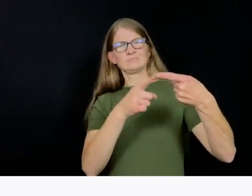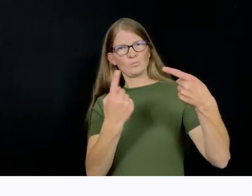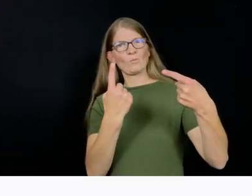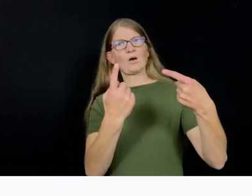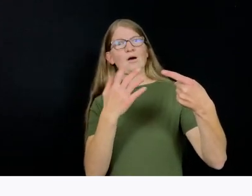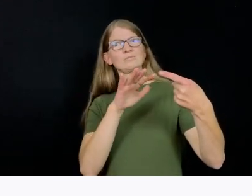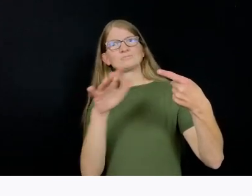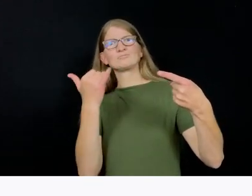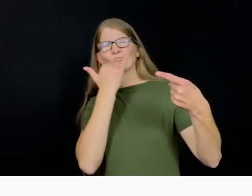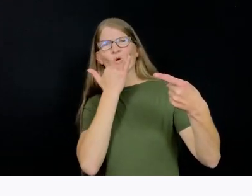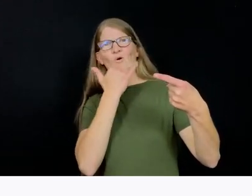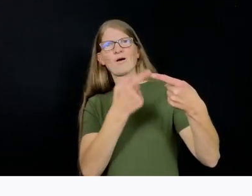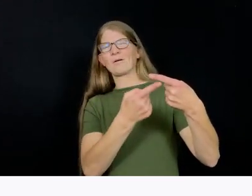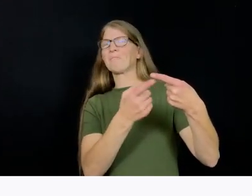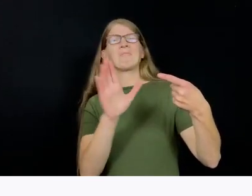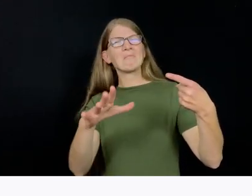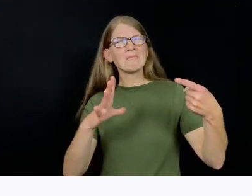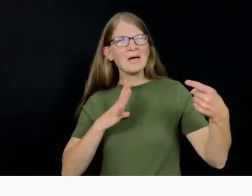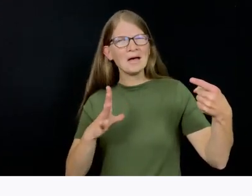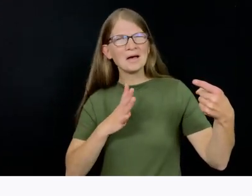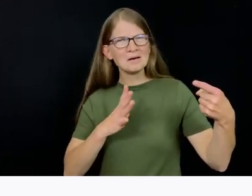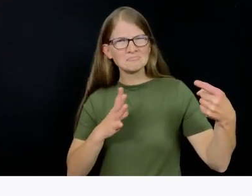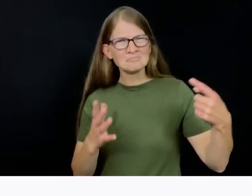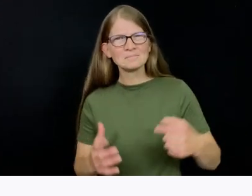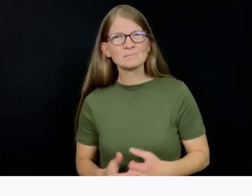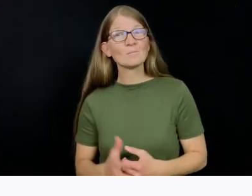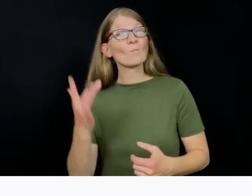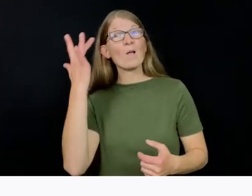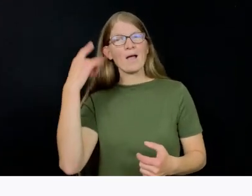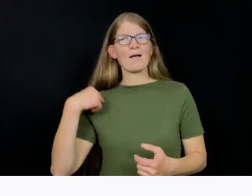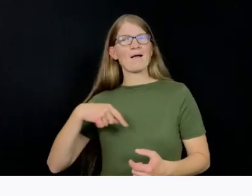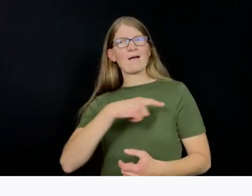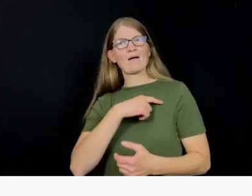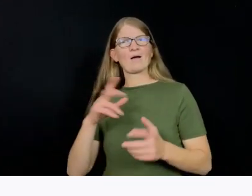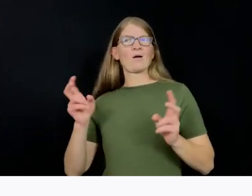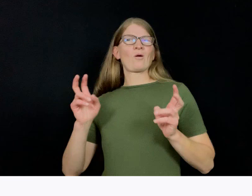ولكن هذا لا يهم لأن ميزة "هل تقصد" موجودة للمساعدة